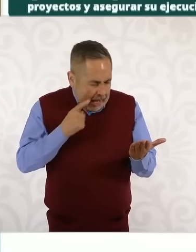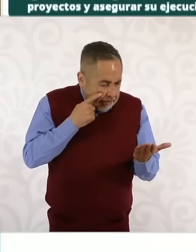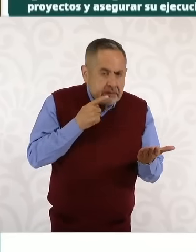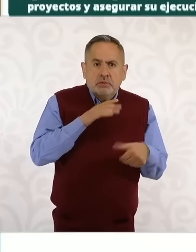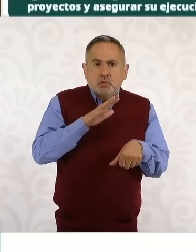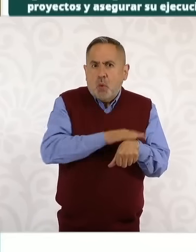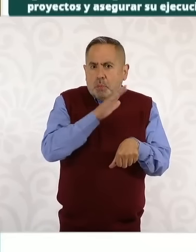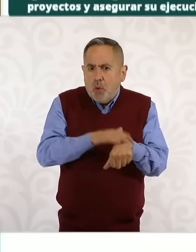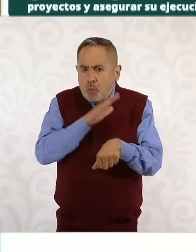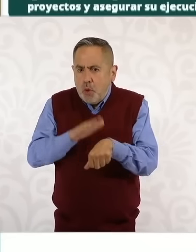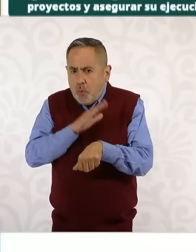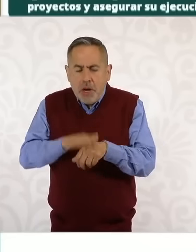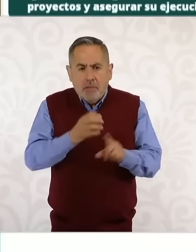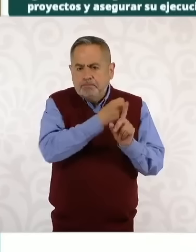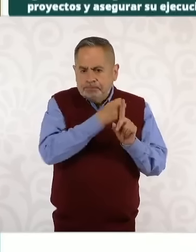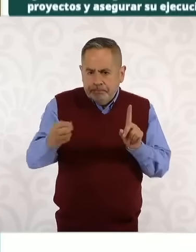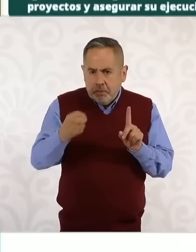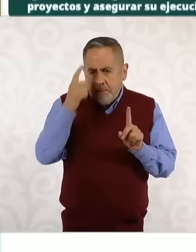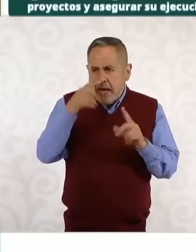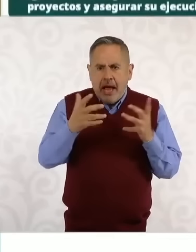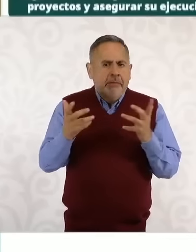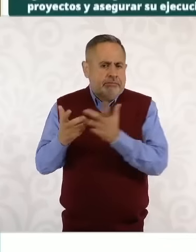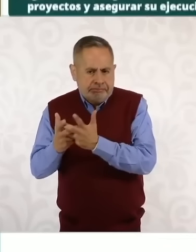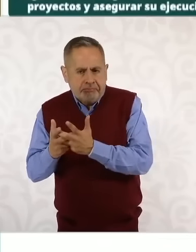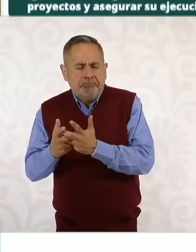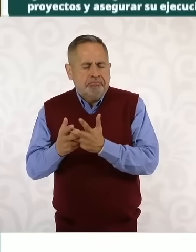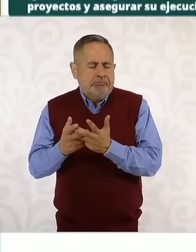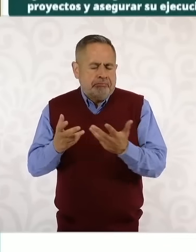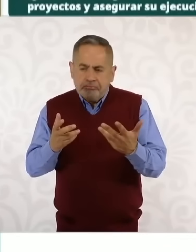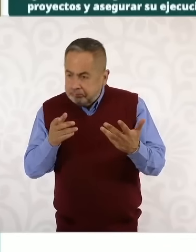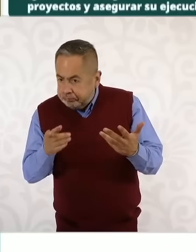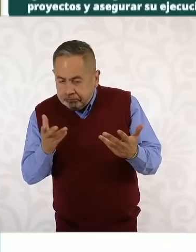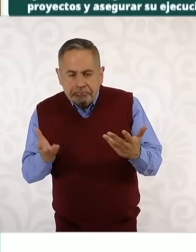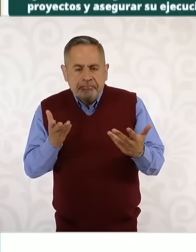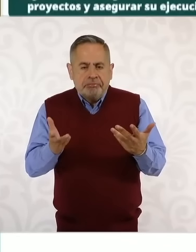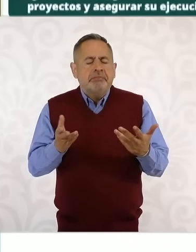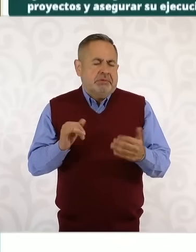esta planeación vinculante que se estaba que se estaba proponiendo y así se recibieron este